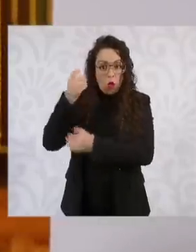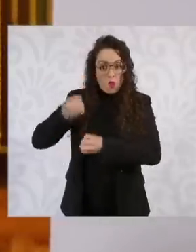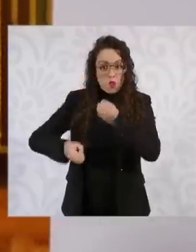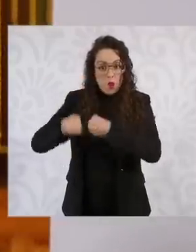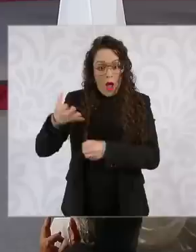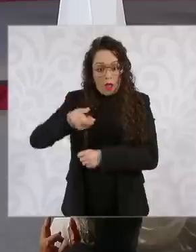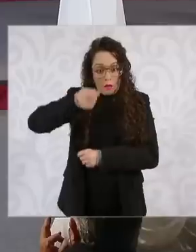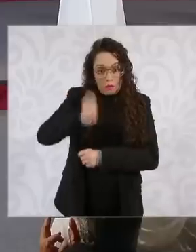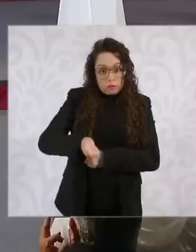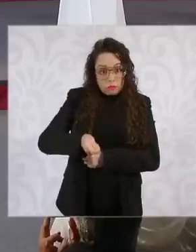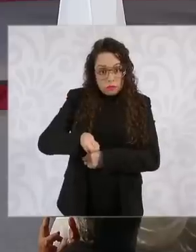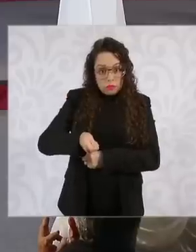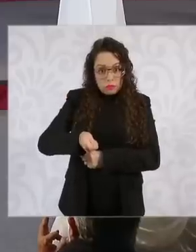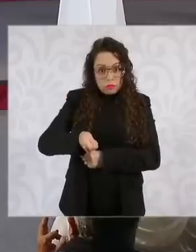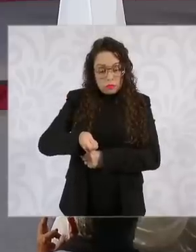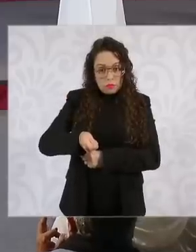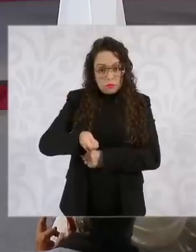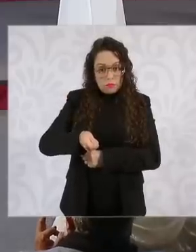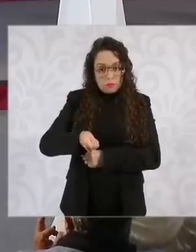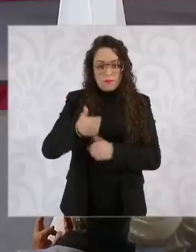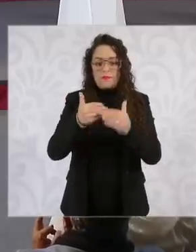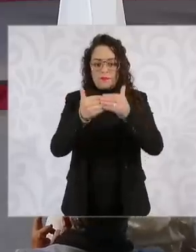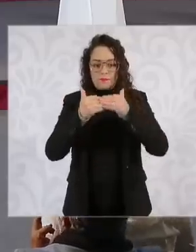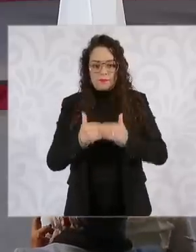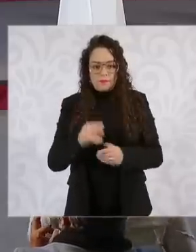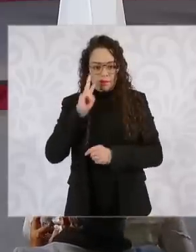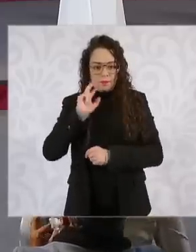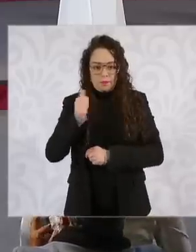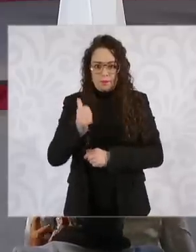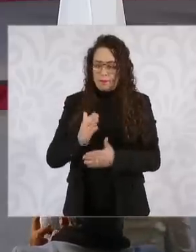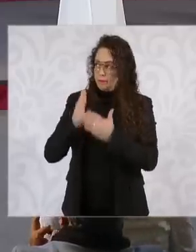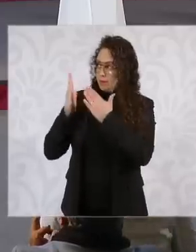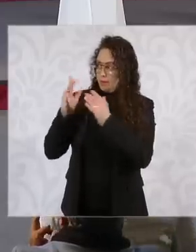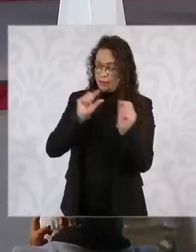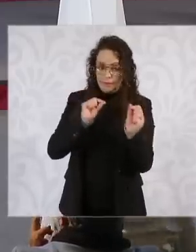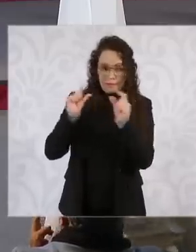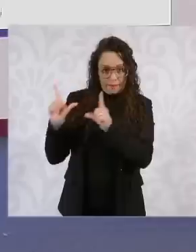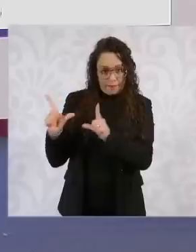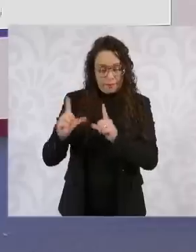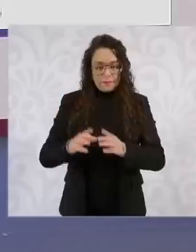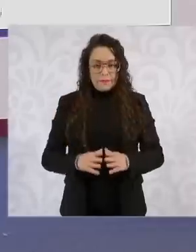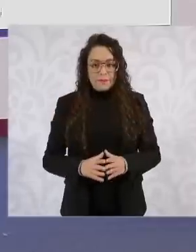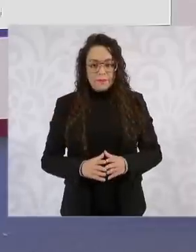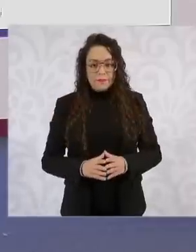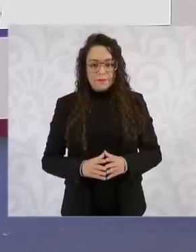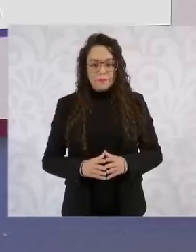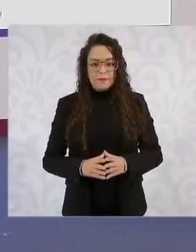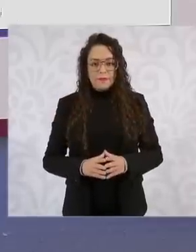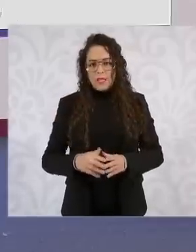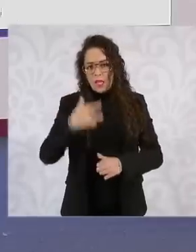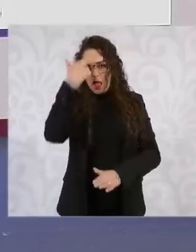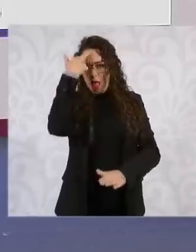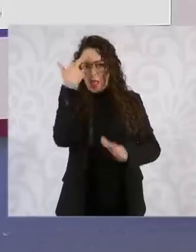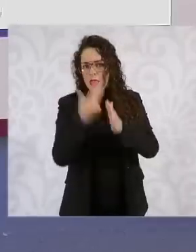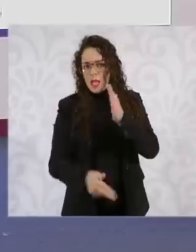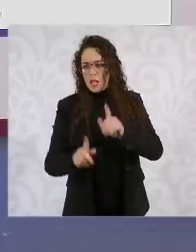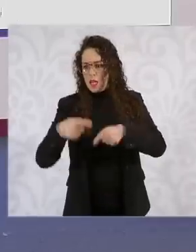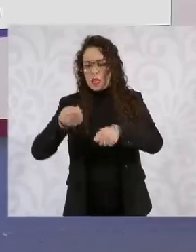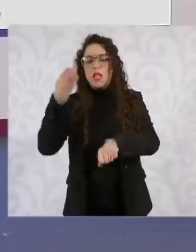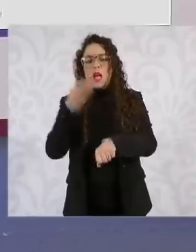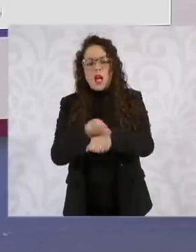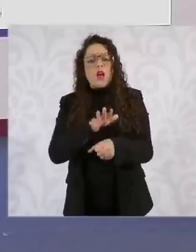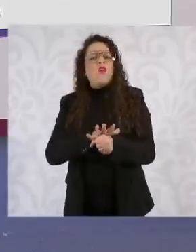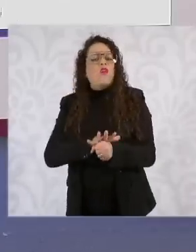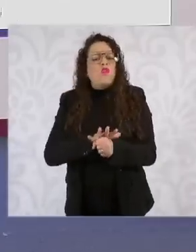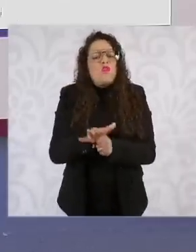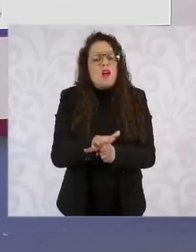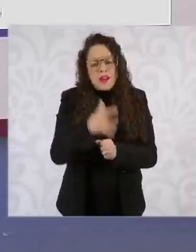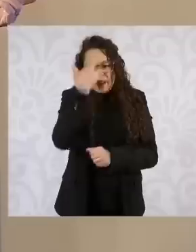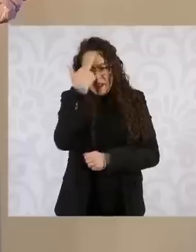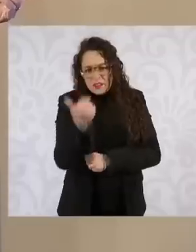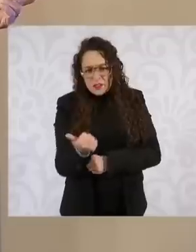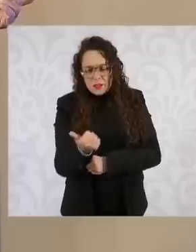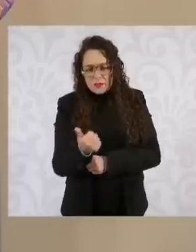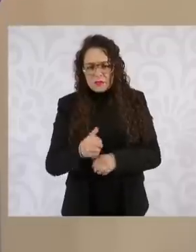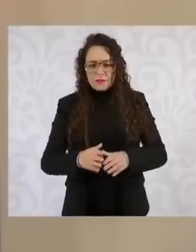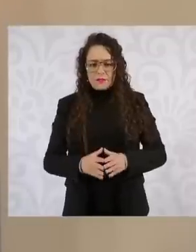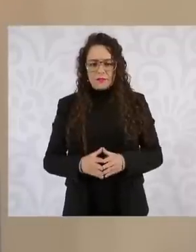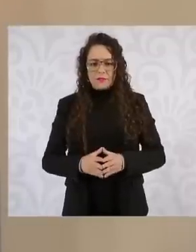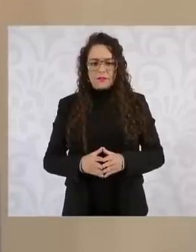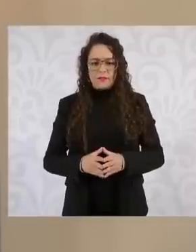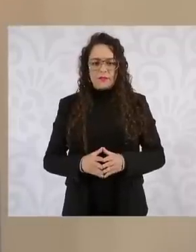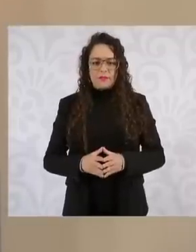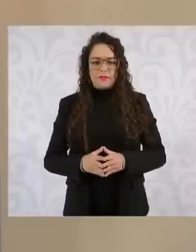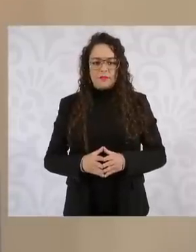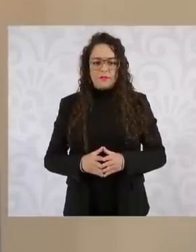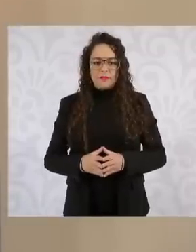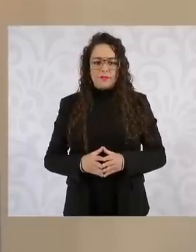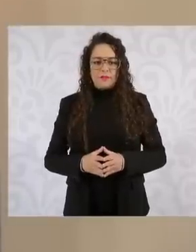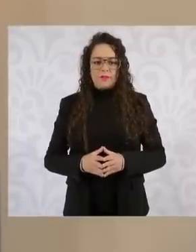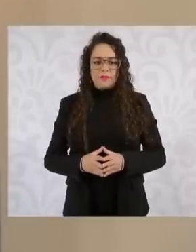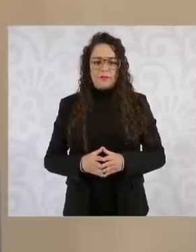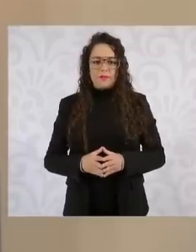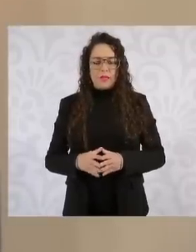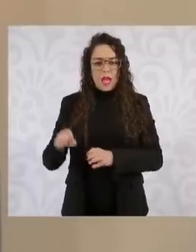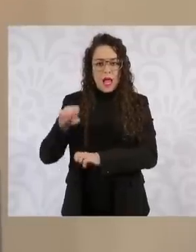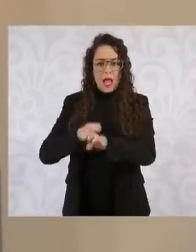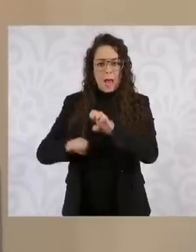adelante Cuáles son los delitos por los que se le condenó participar en una empresa criminal